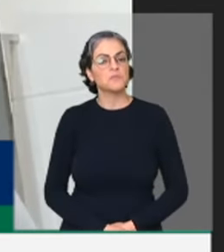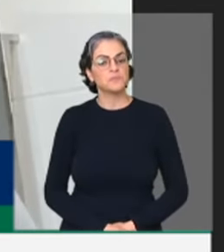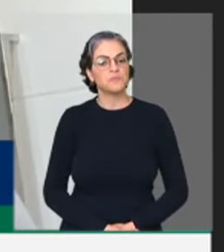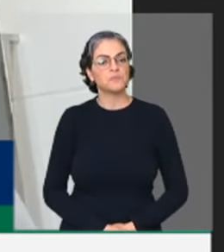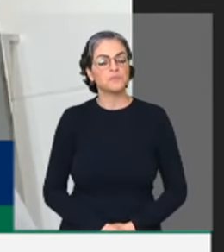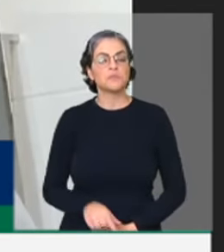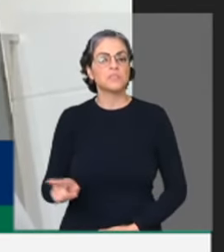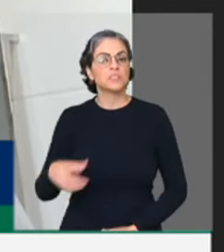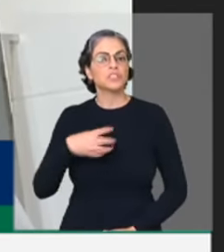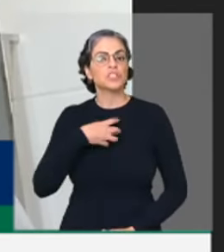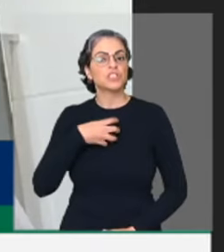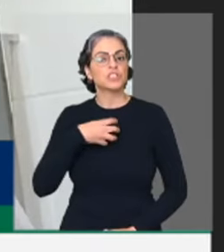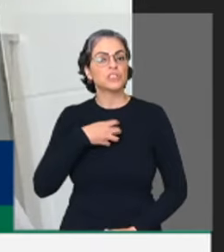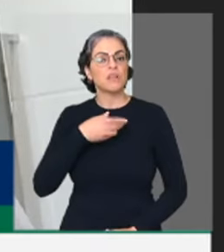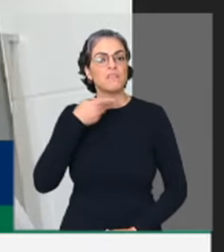DE FORMA FIRME, MAS.... SIDO UM DOS FORMULADORES DA